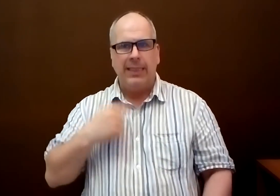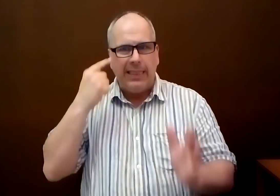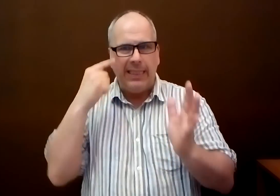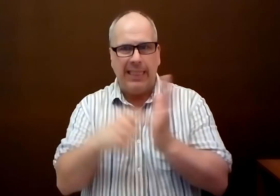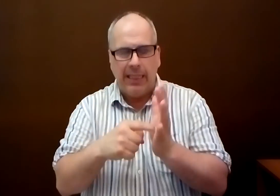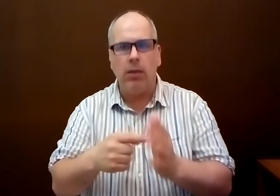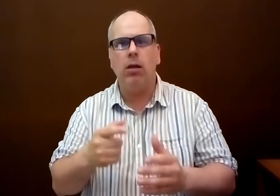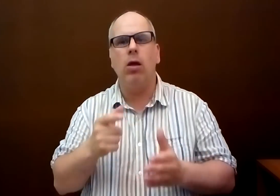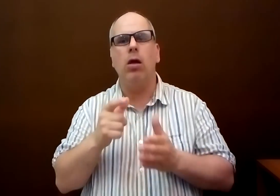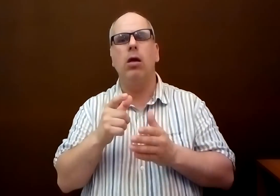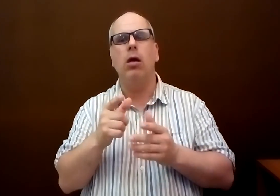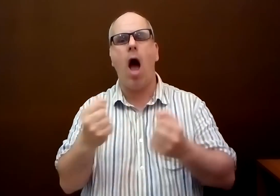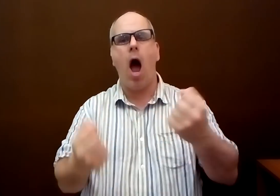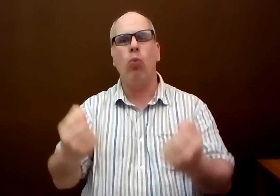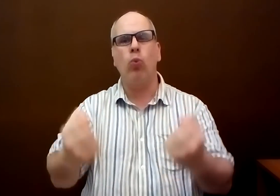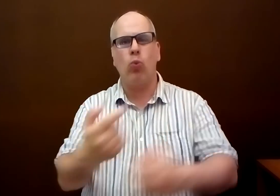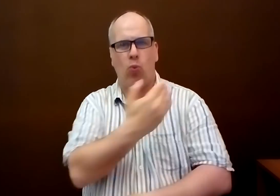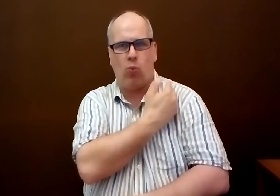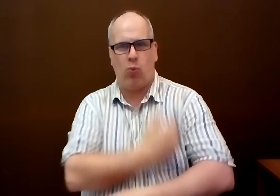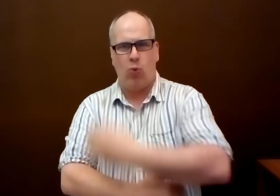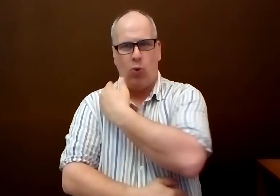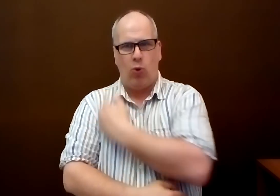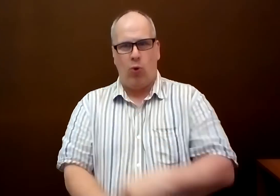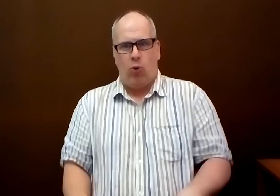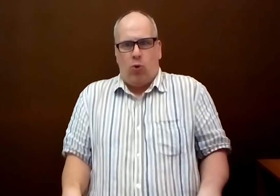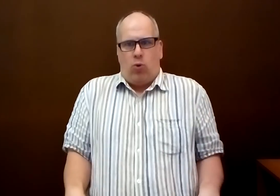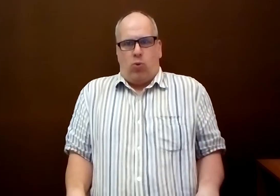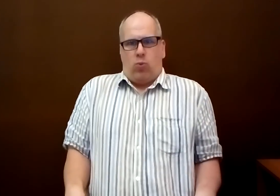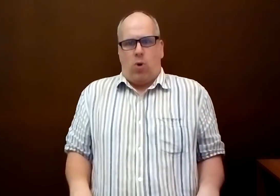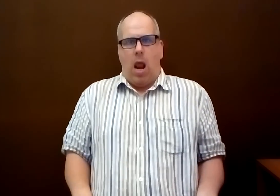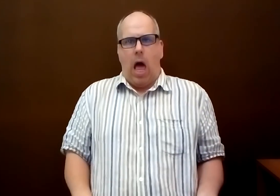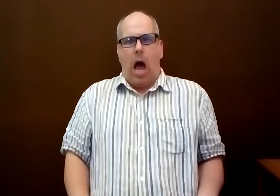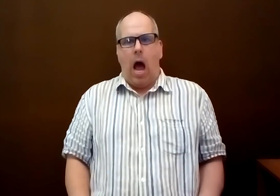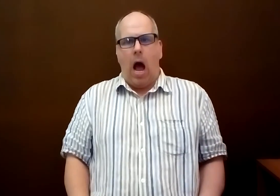Az volt a célom, hogy ez a kéz nélküli autóversenyző.